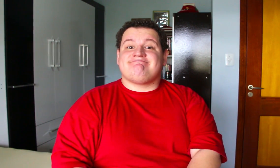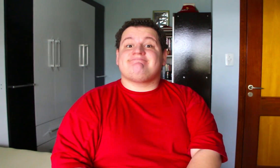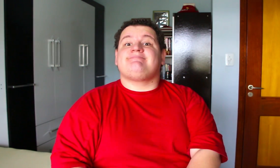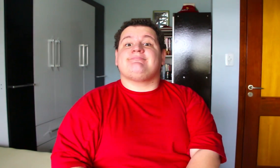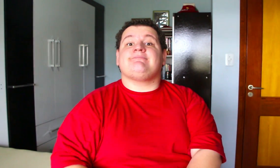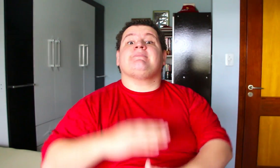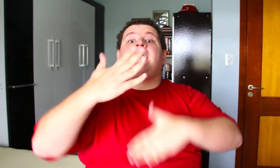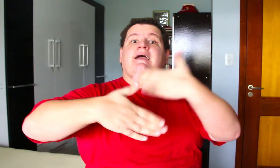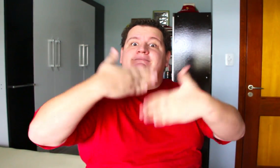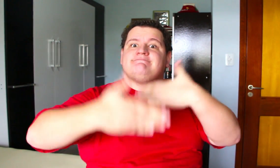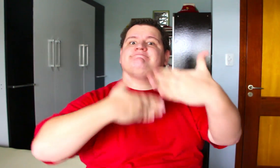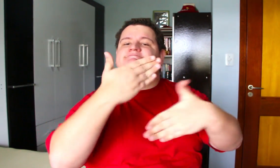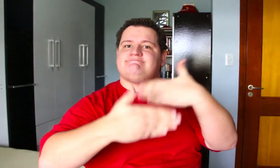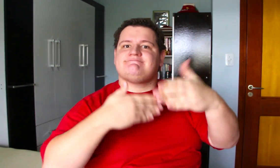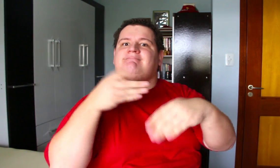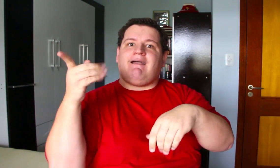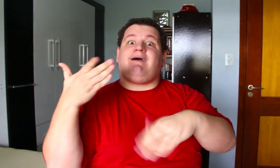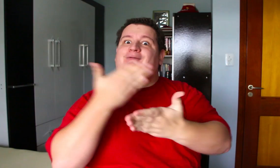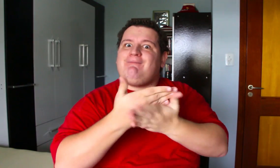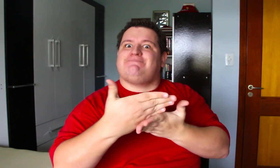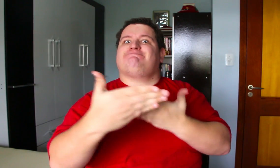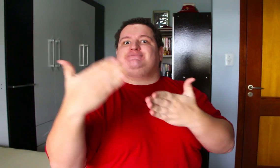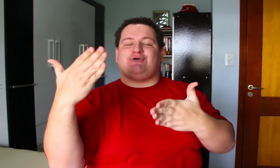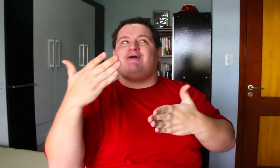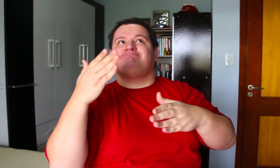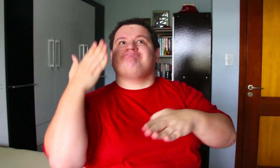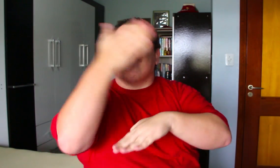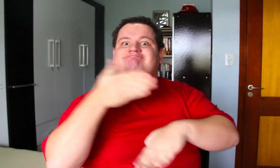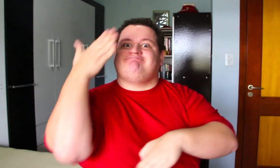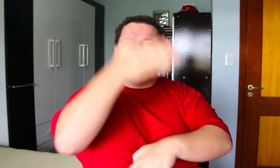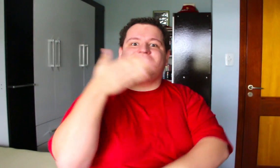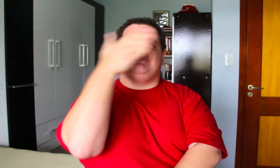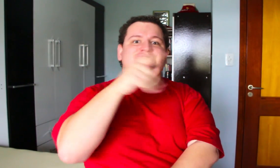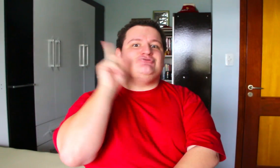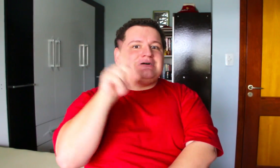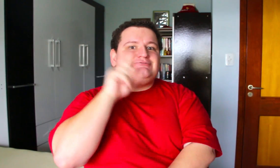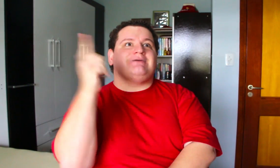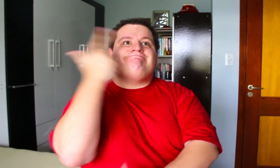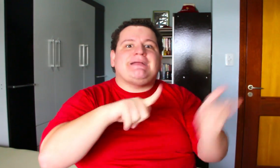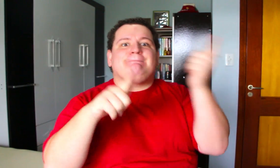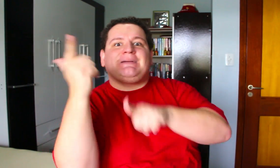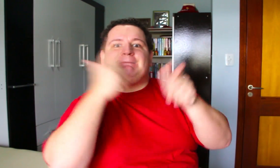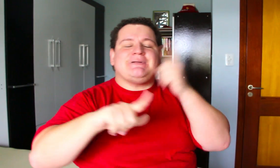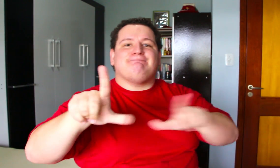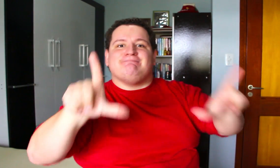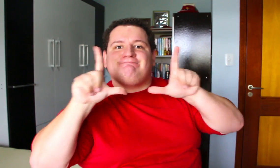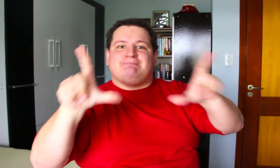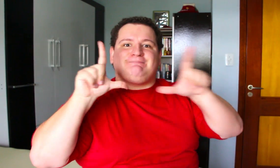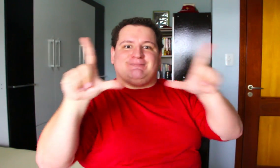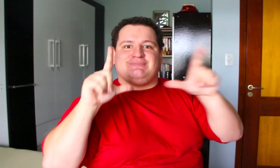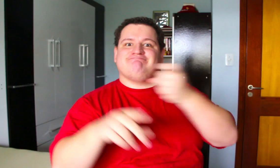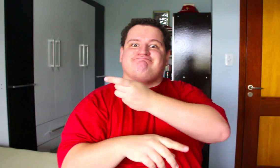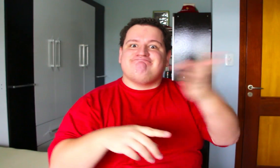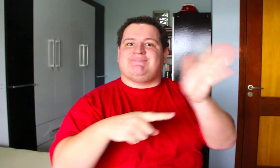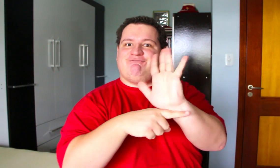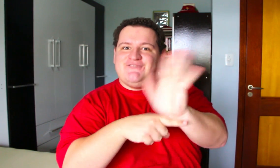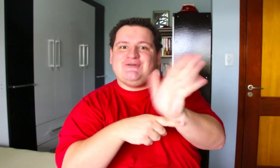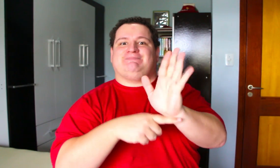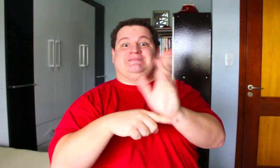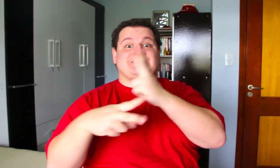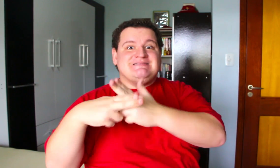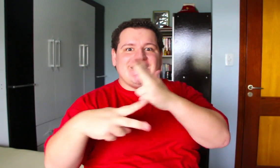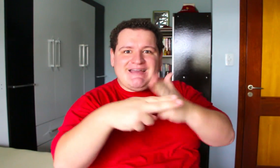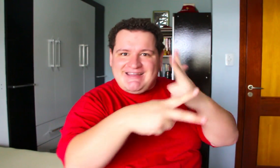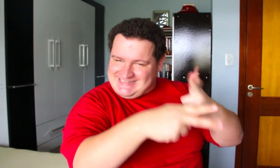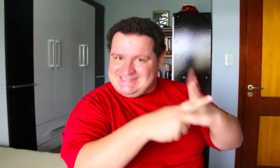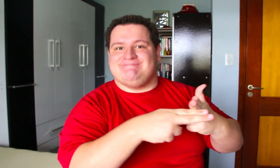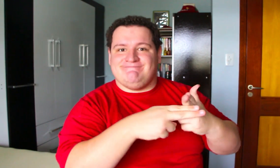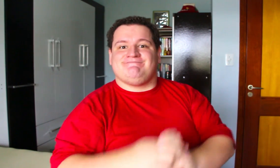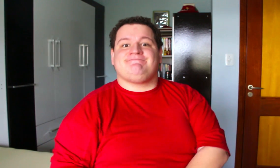Depois foi frequentando aos EUA e conseguindo os papéis para filmes e séries.